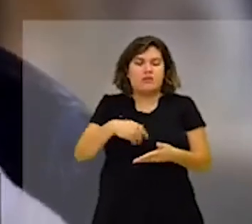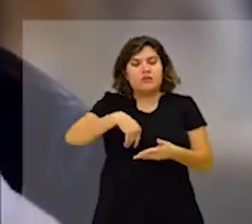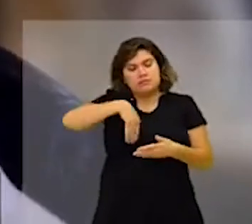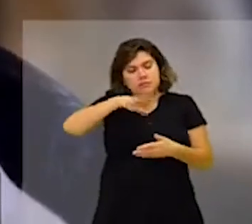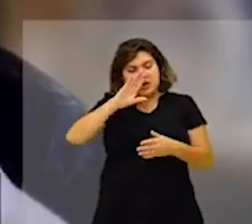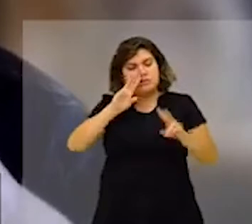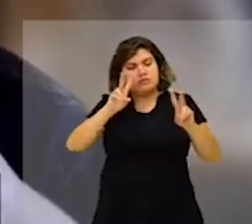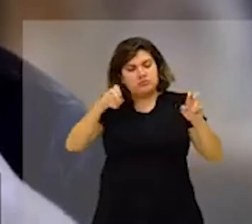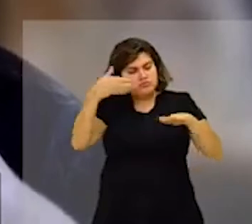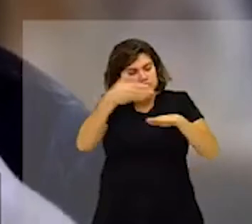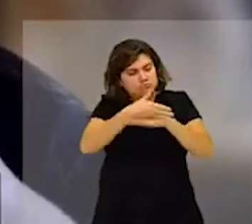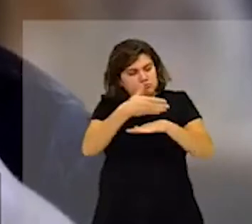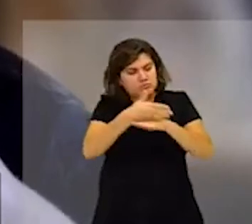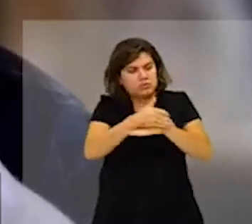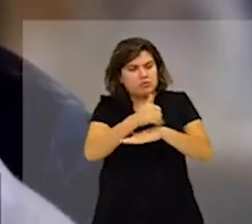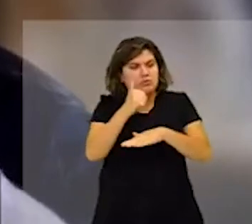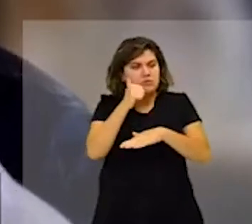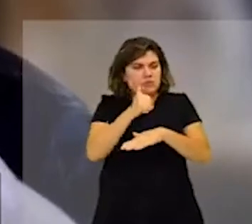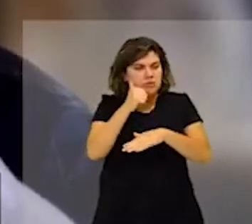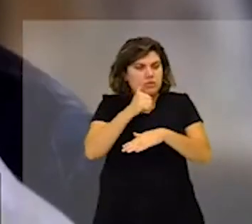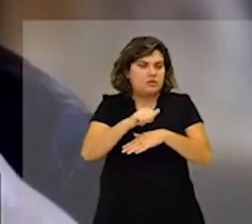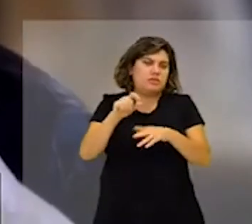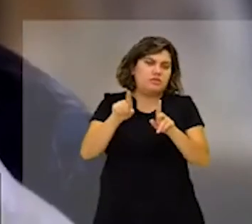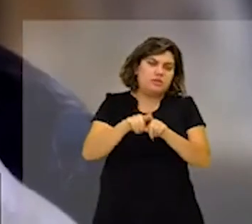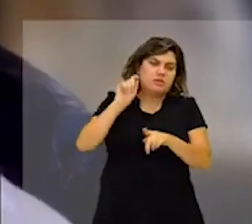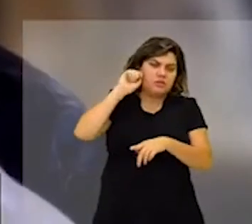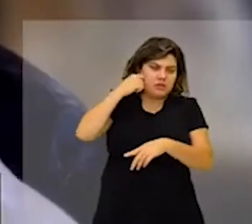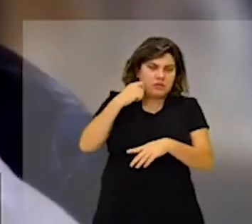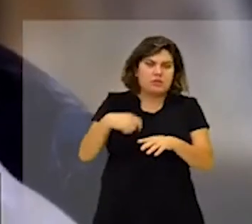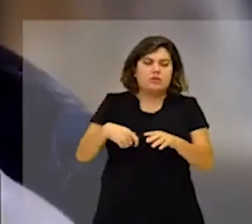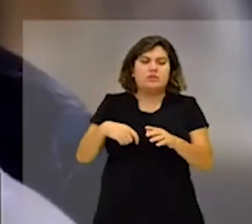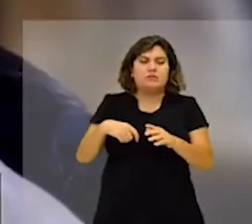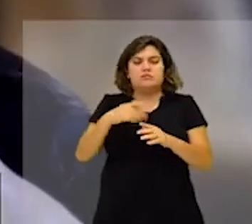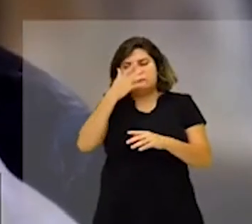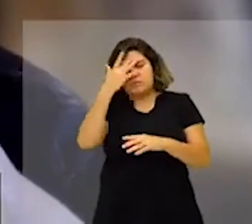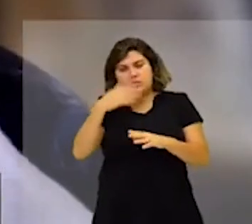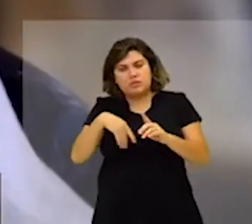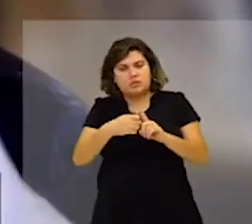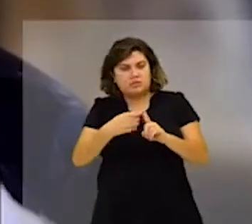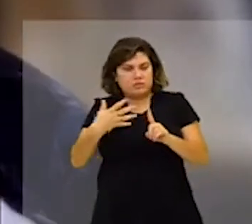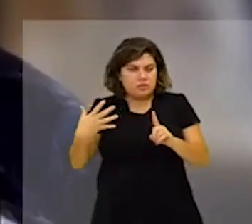das mulheres as pessoas negras vai ter que há mais pessoas com deficiência posso e na